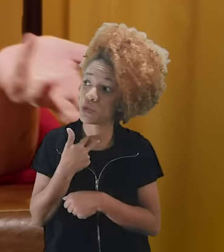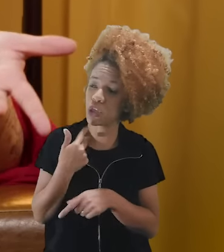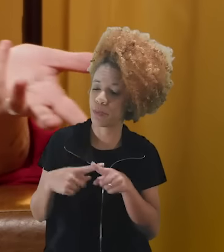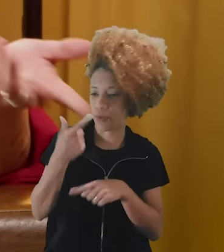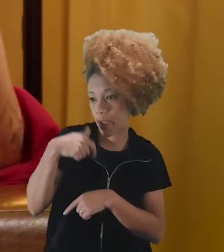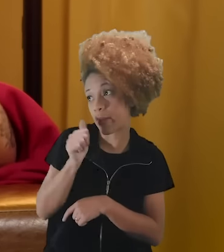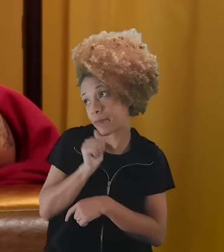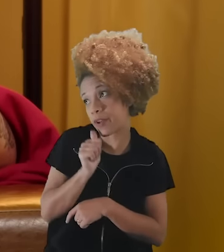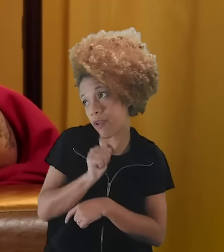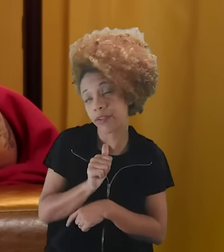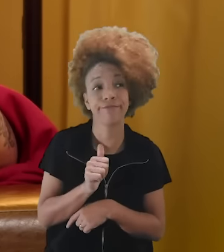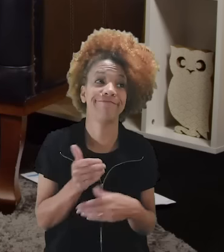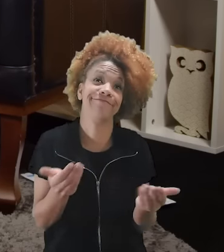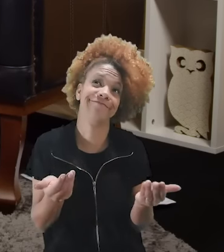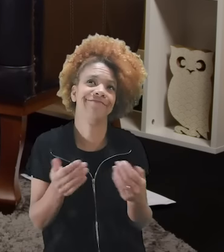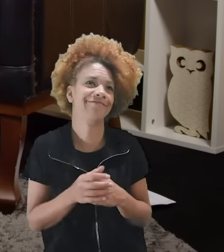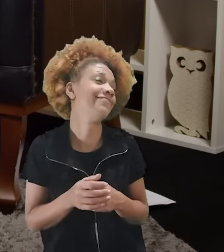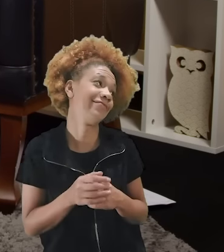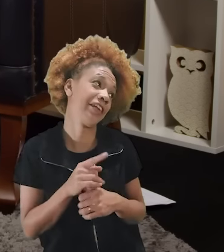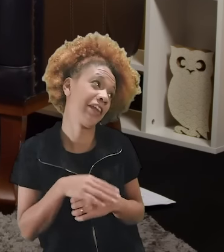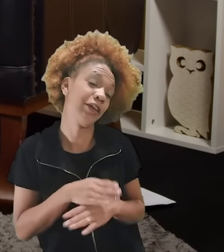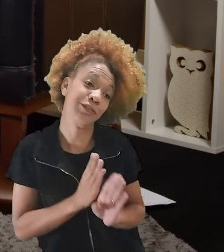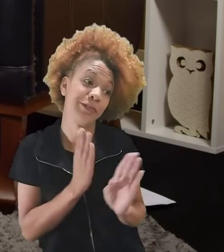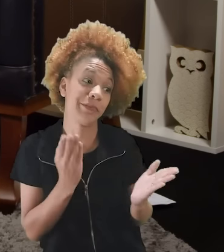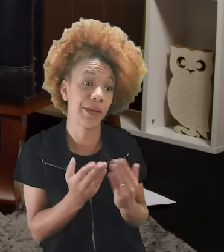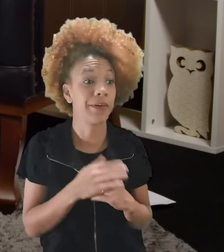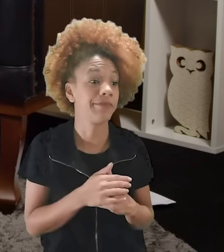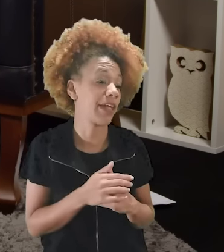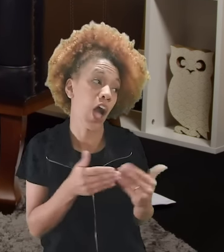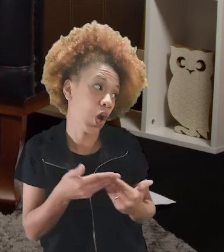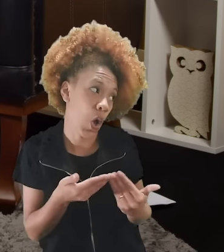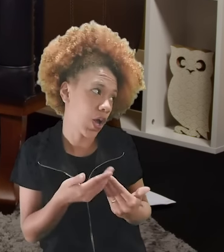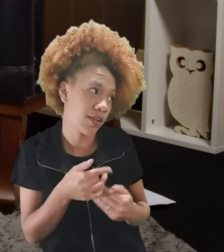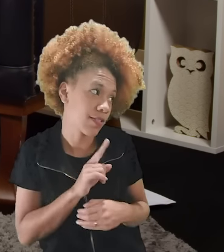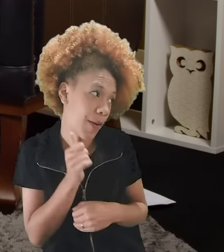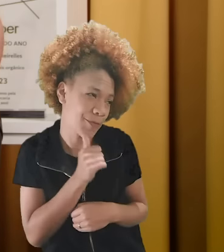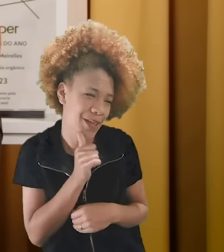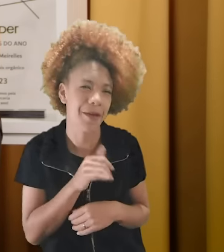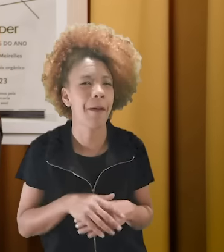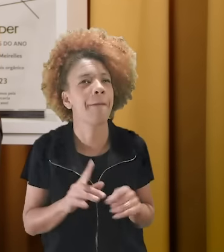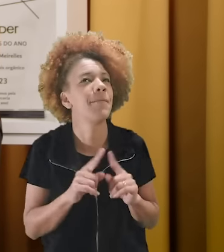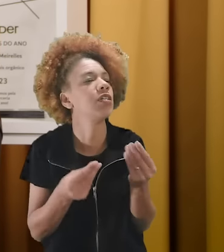mulher eu ainda como que como você era descobrimos agora que não é mais mas você como o que você ia